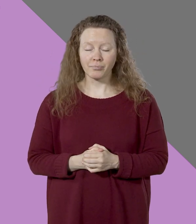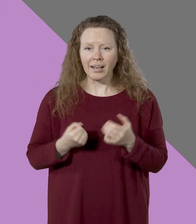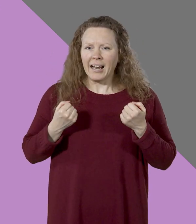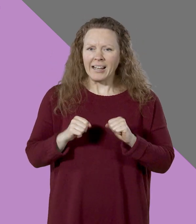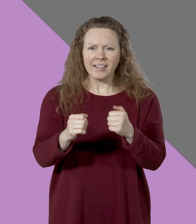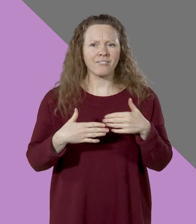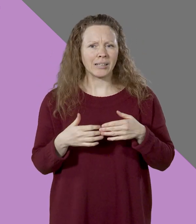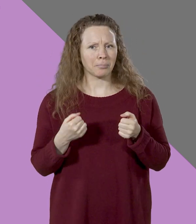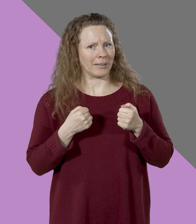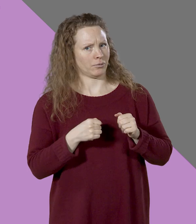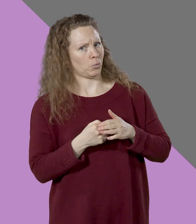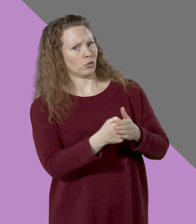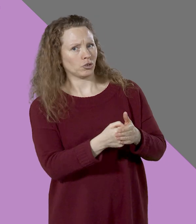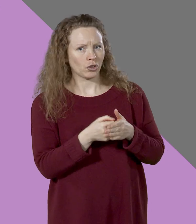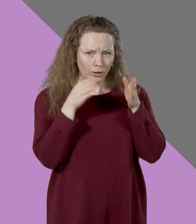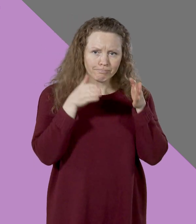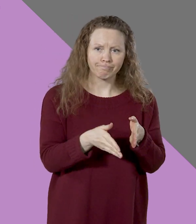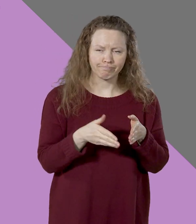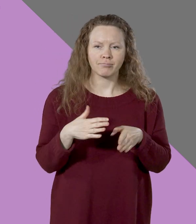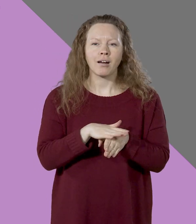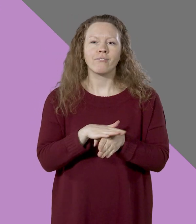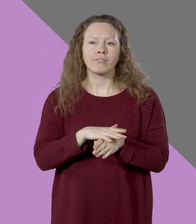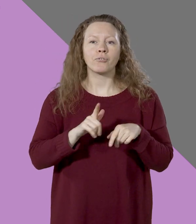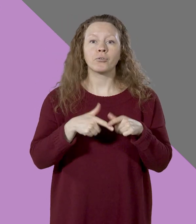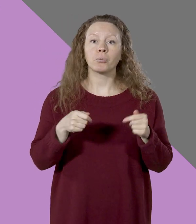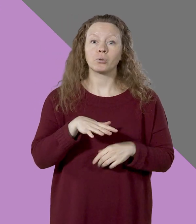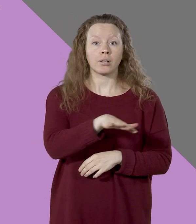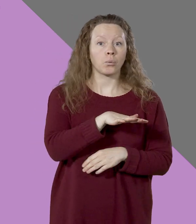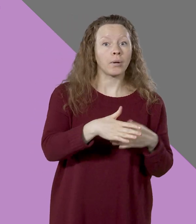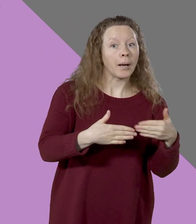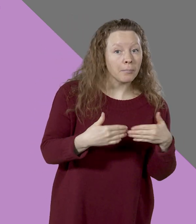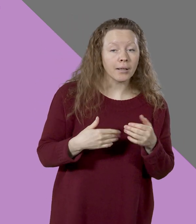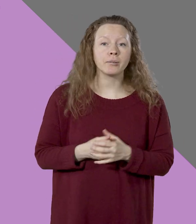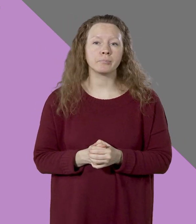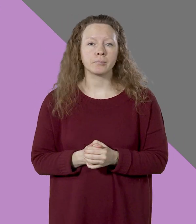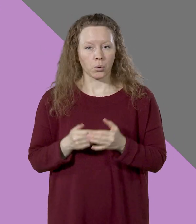De riktade verksamhetsunderstöden används till att finansiera förbundets regionarbete, -